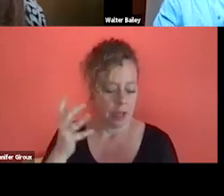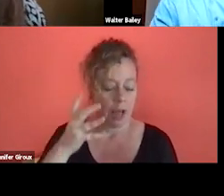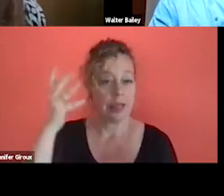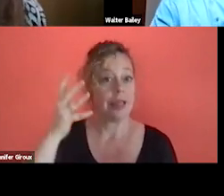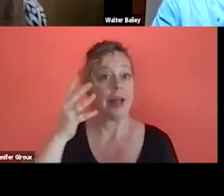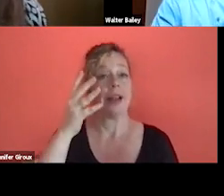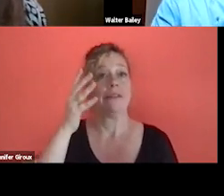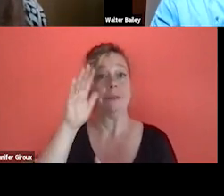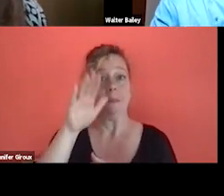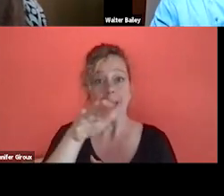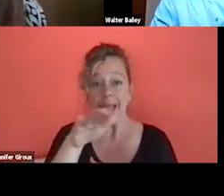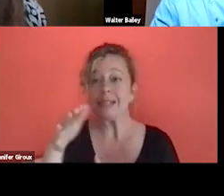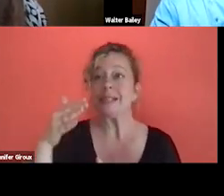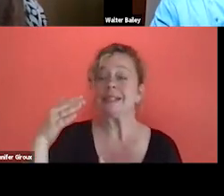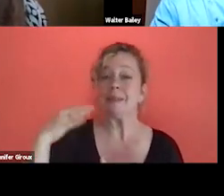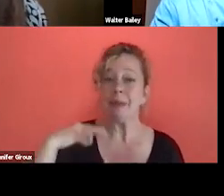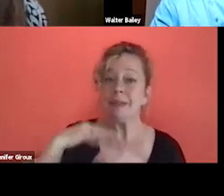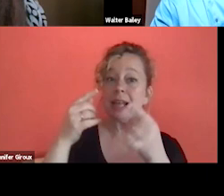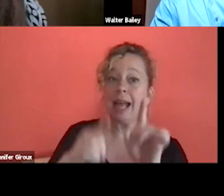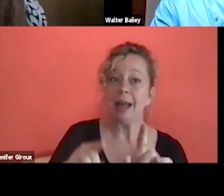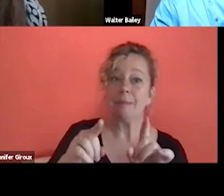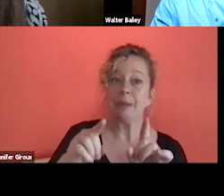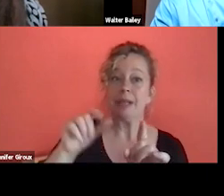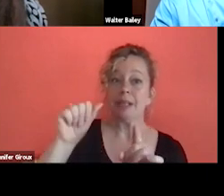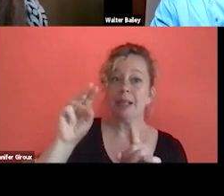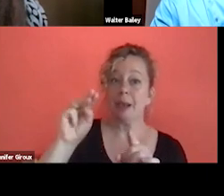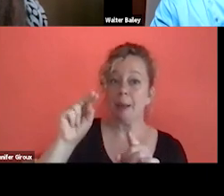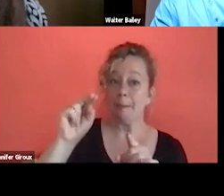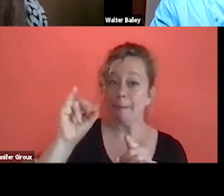que nos sucedieron en el Centro Imani son, en primer lugar,